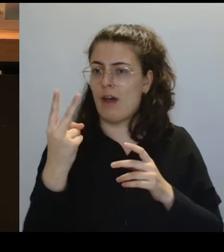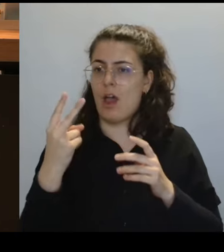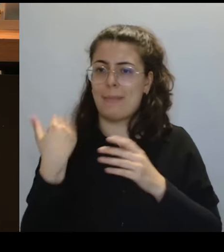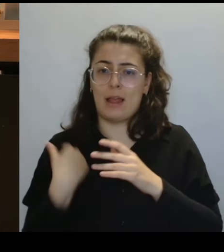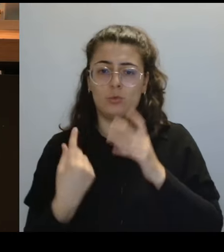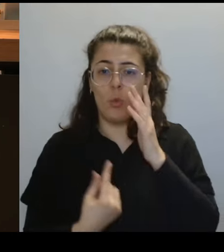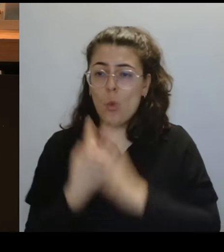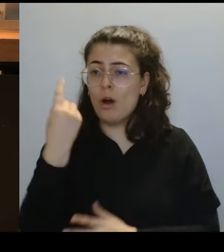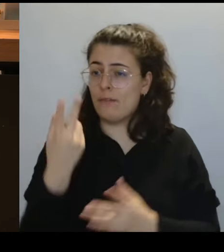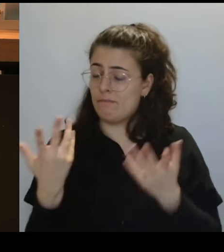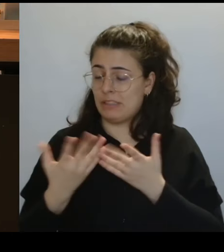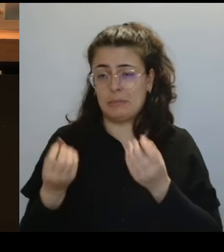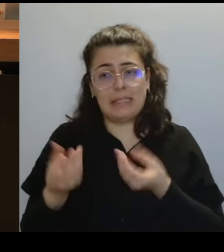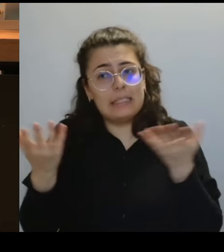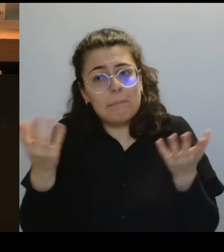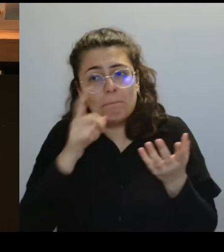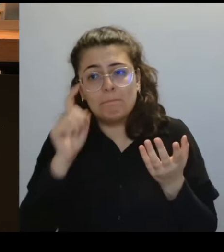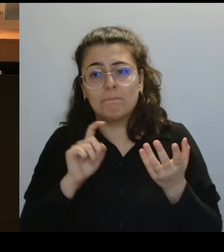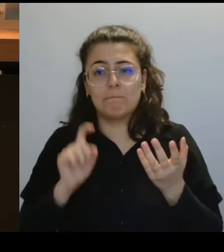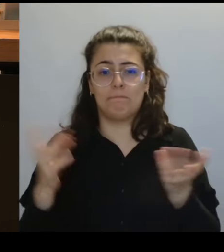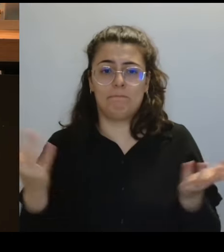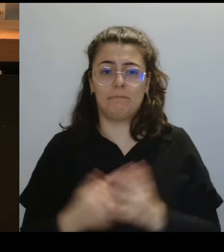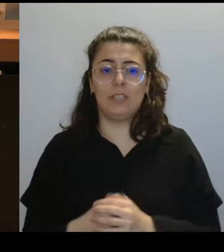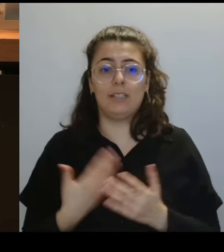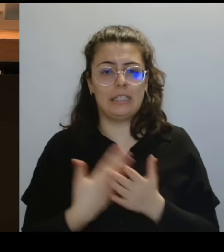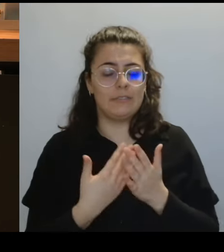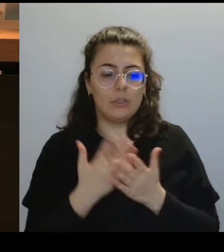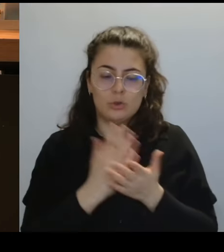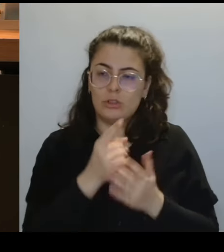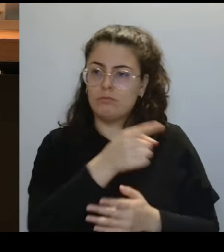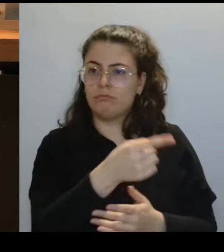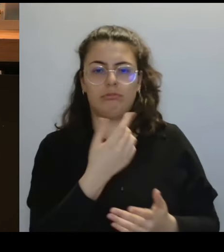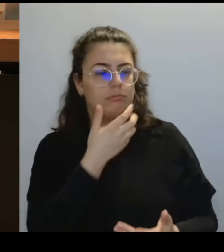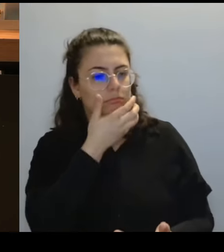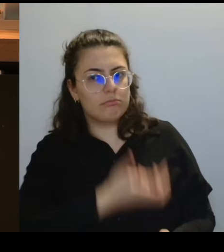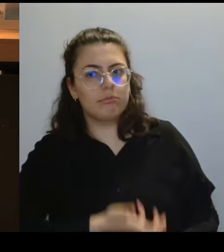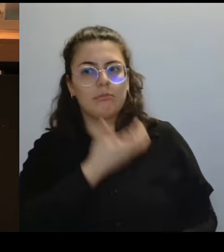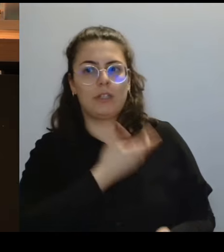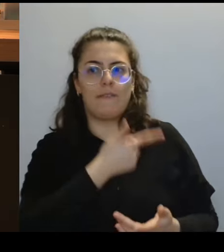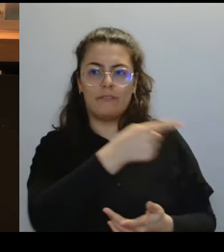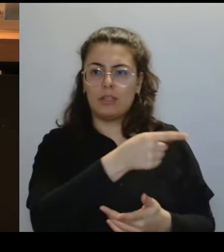wieder hier vorne hinzustellen und für die Interessen unserer Stadt sprechen zu wollen und gleichzeitig aber hier mit diesem